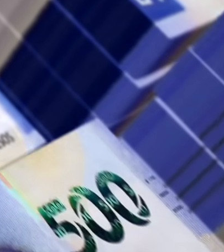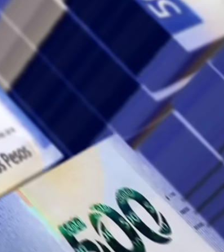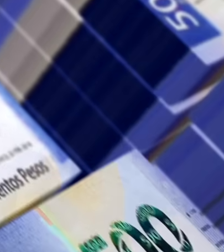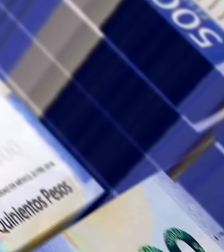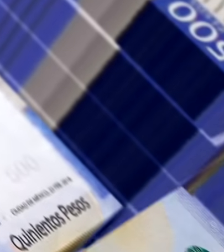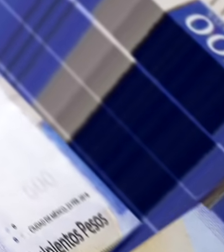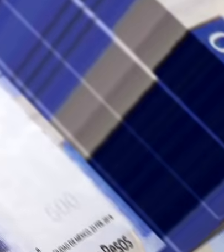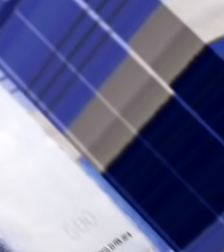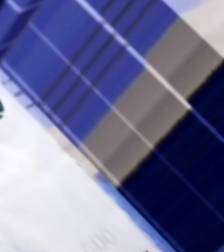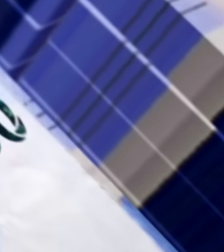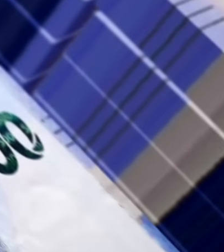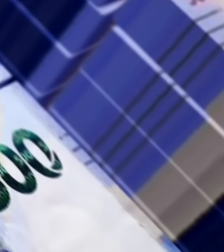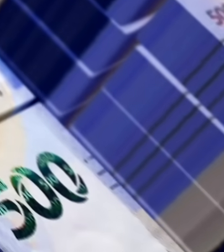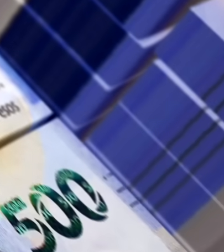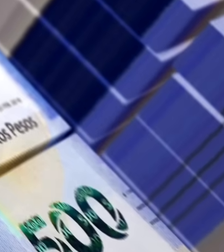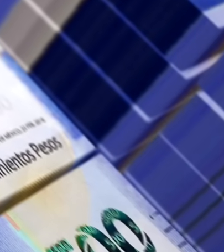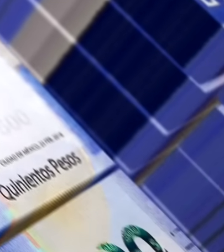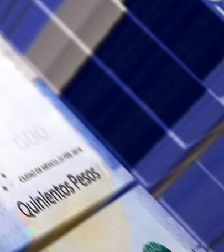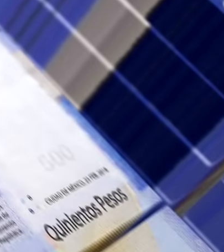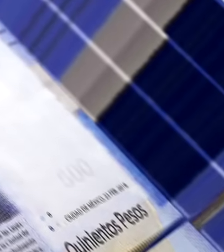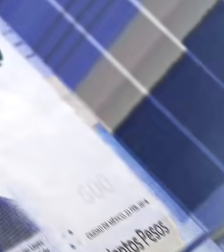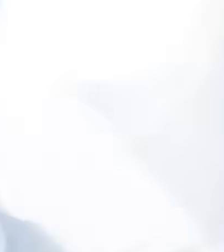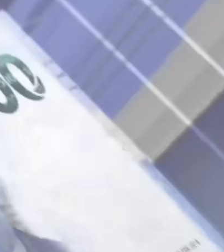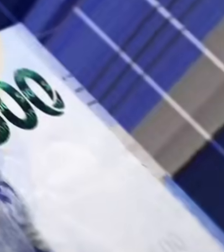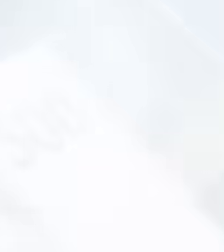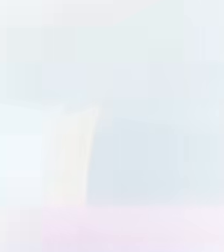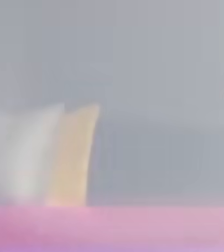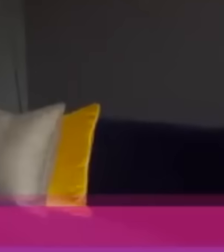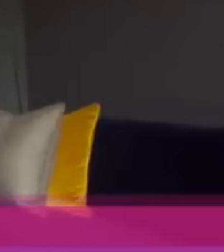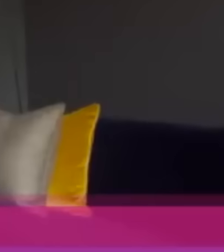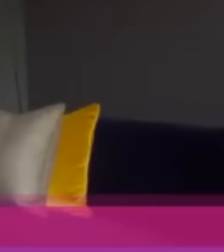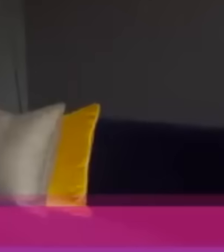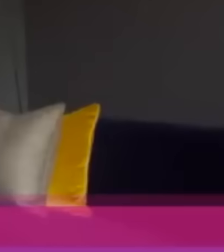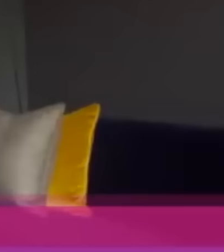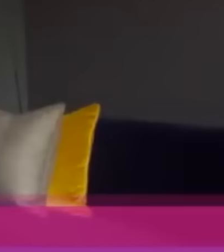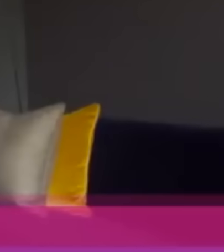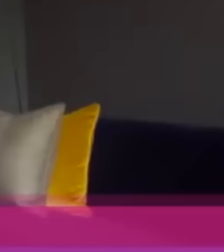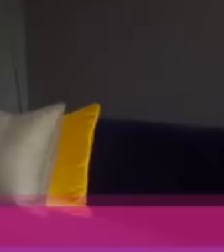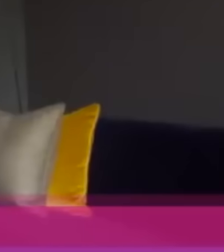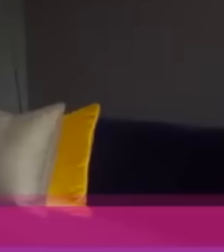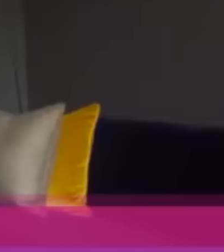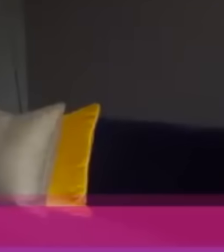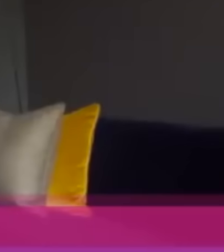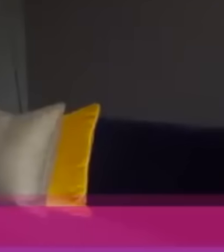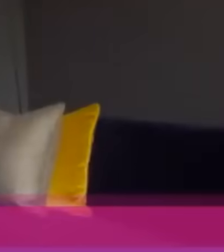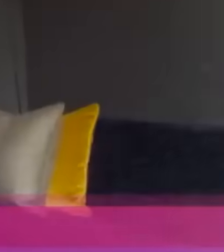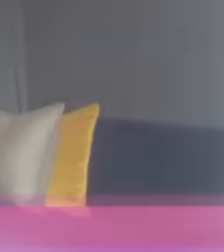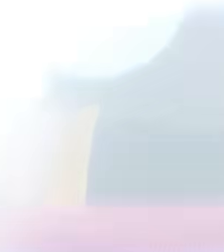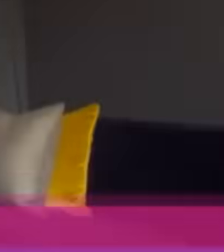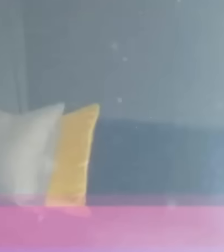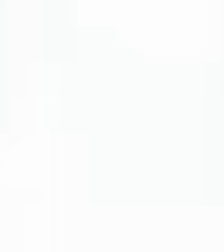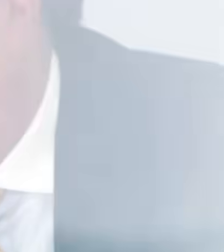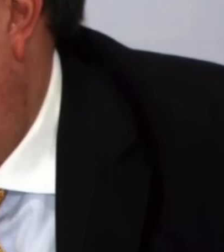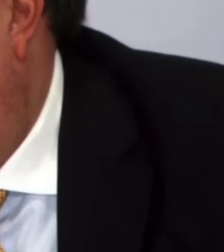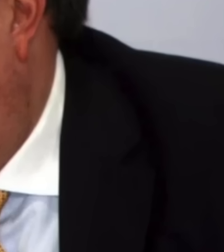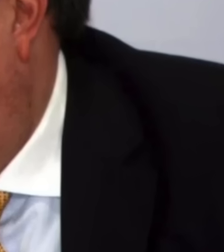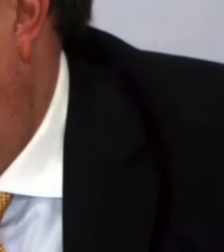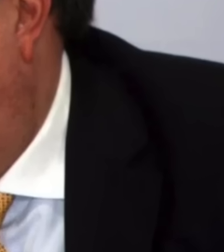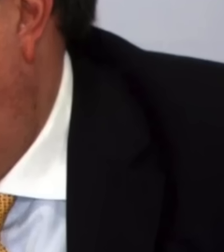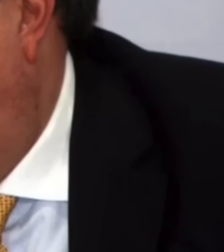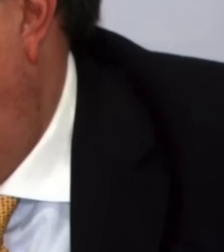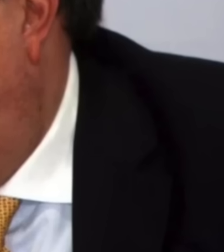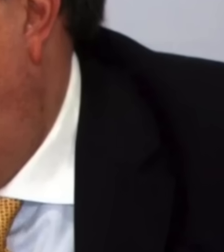millonarios resulta que la conductora de Televisión Azteca es sobrina de Fernando Gómez